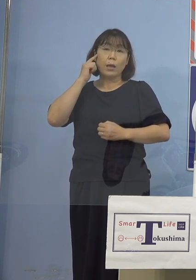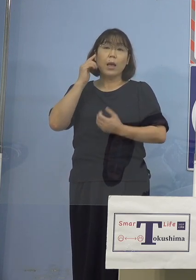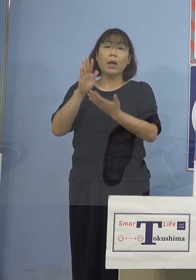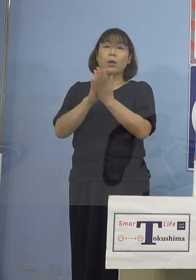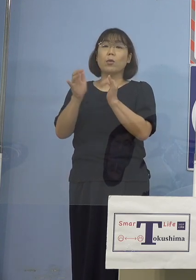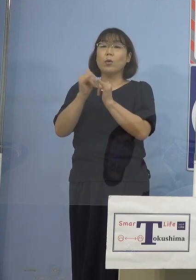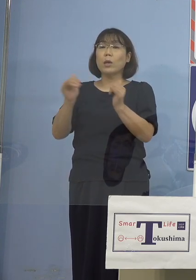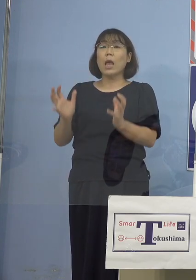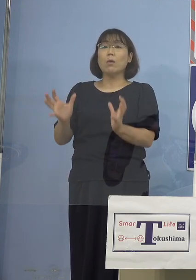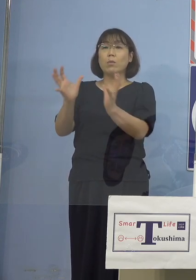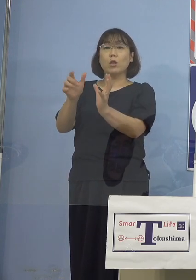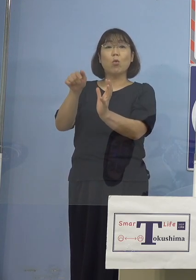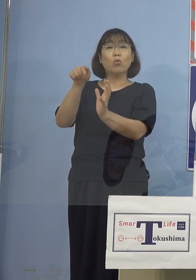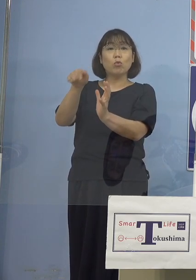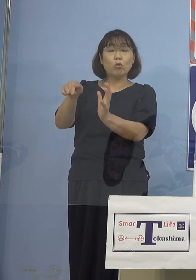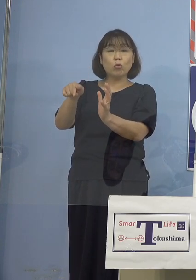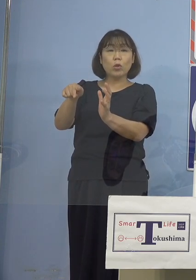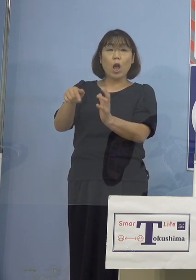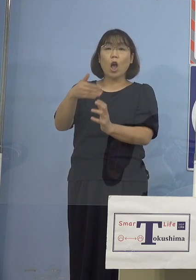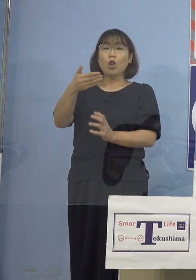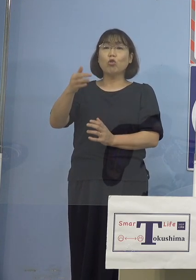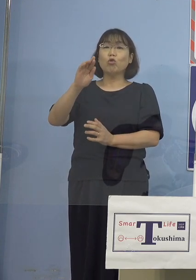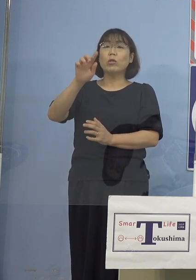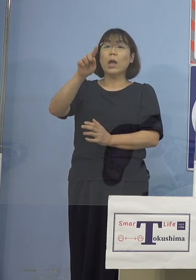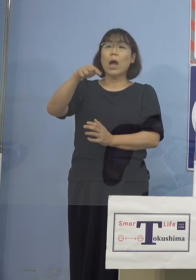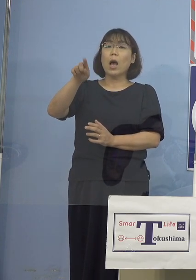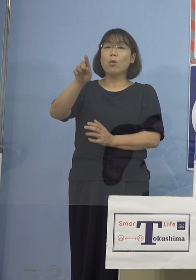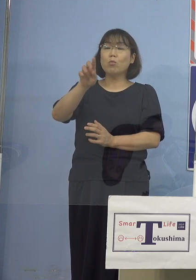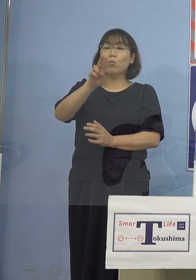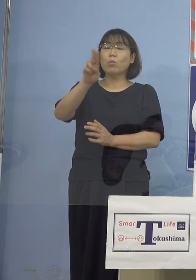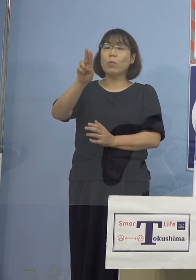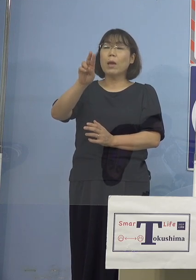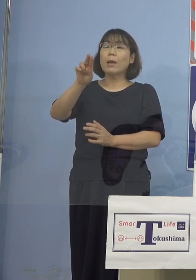こちらは、（徳島）グランヴィリオホテルで 予定されておりますが